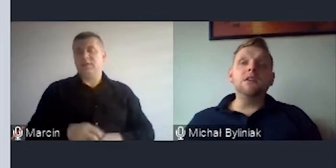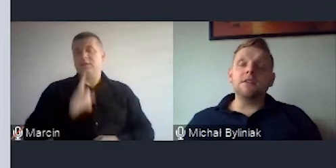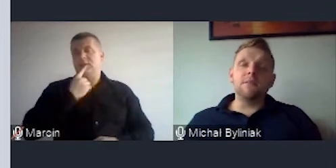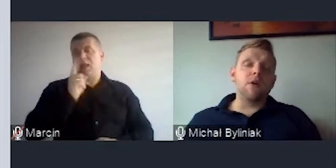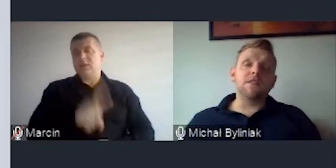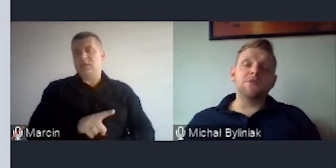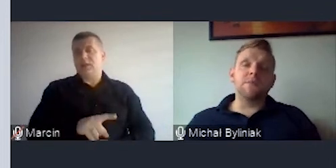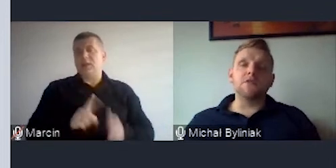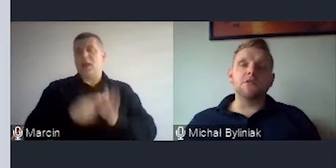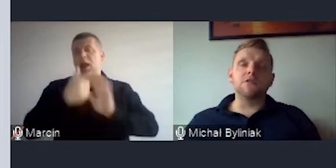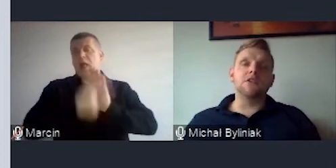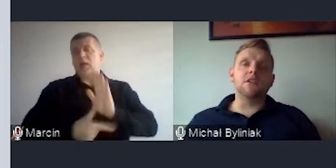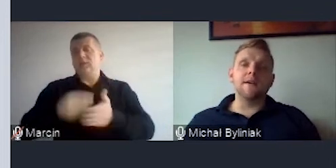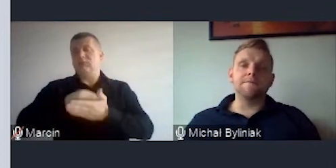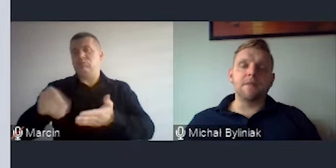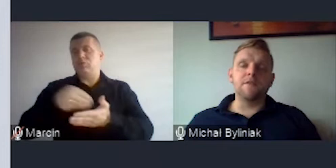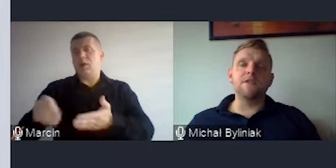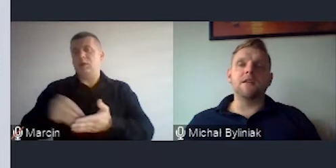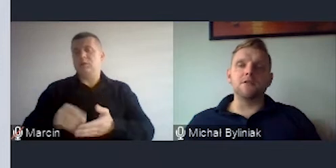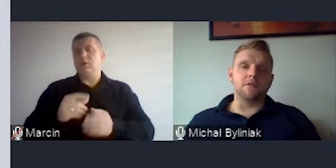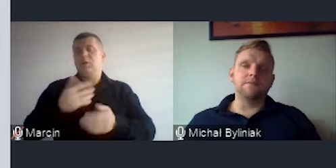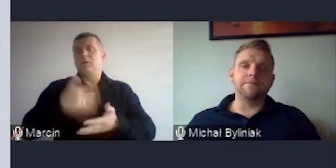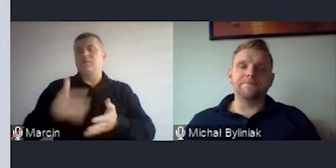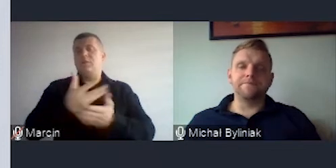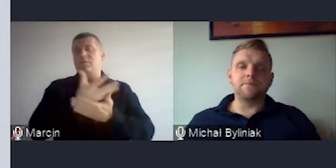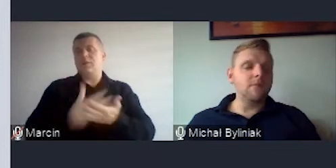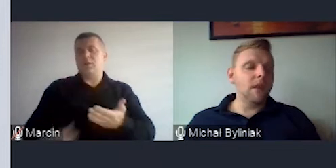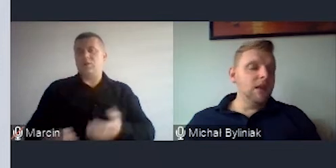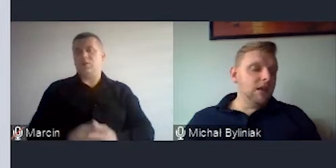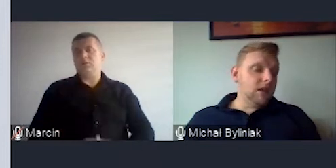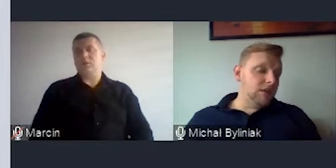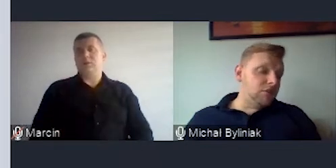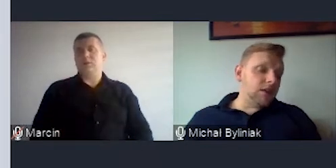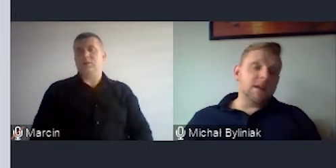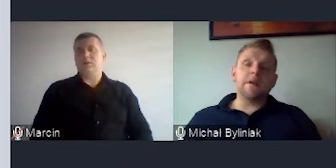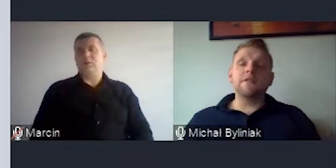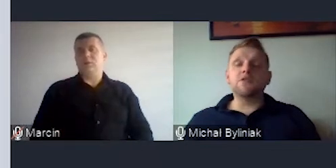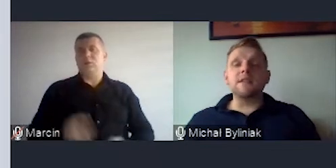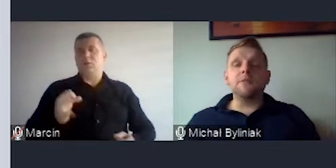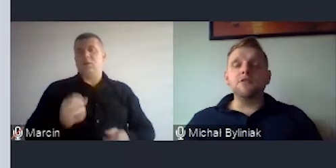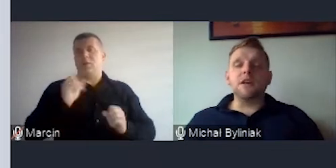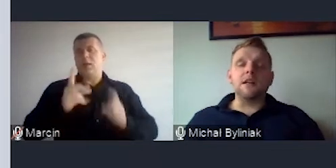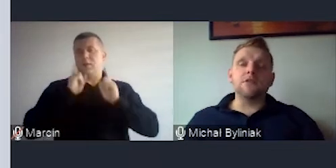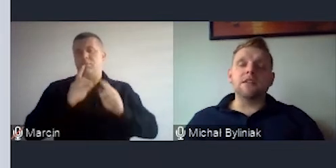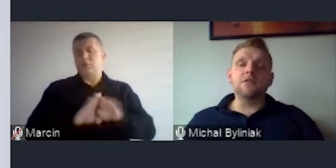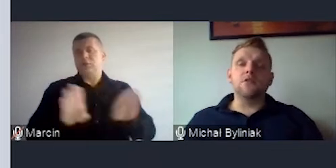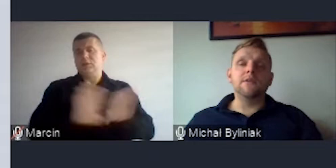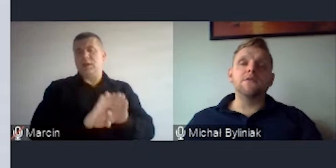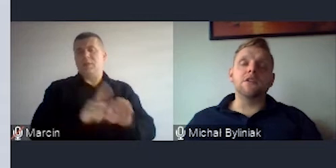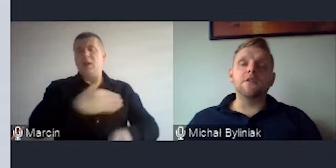na przykład zleceń i listy płac w przypadku rozliczania wynagrodzeń. I to tak naprawę może zamknąć katalog takich dokumentów księgowych,